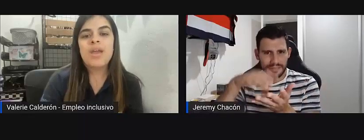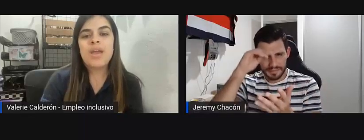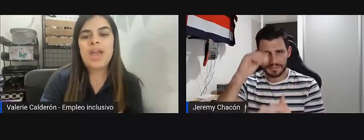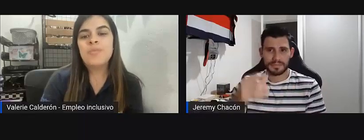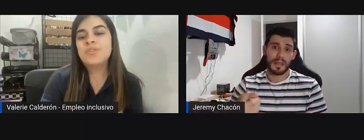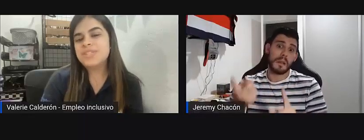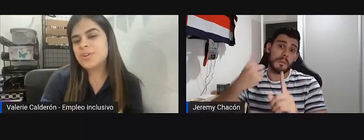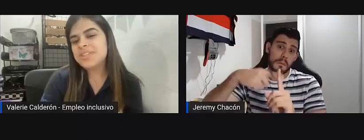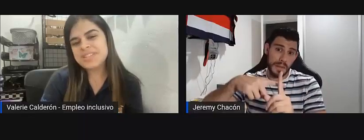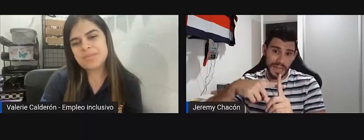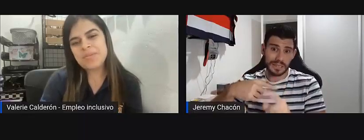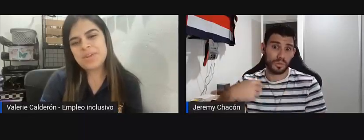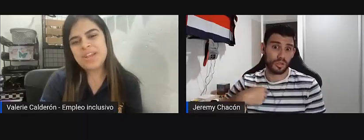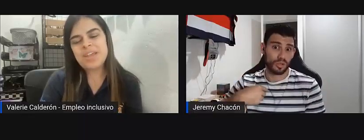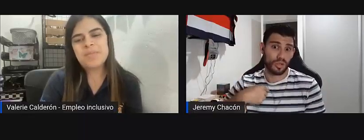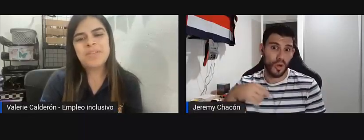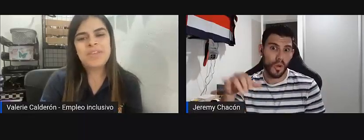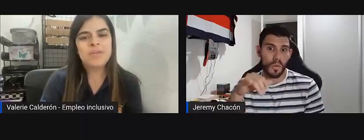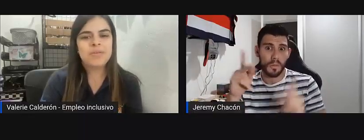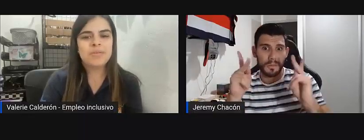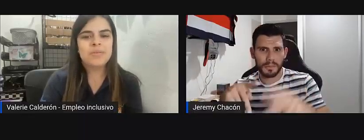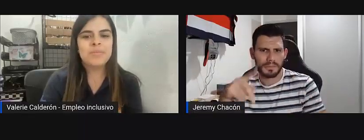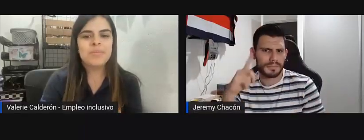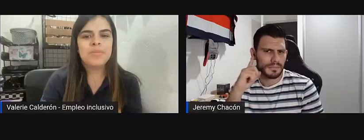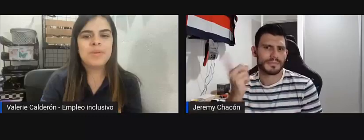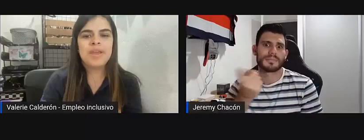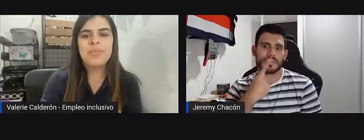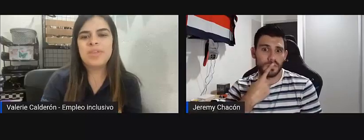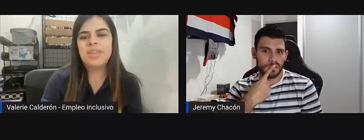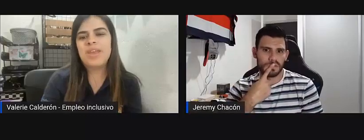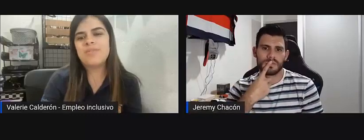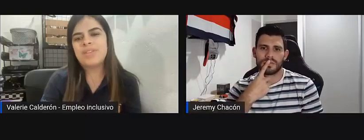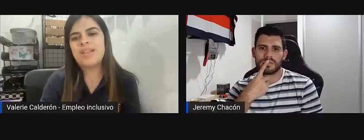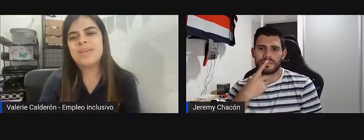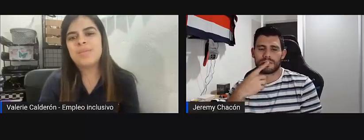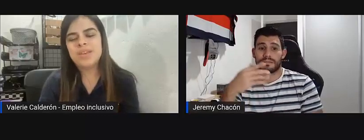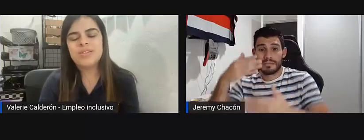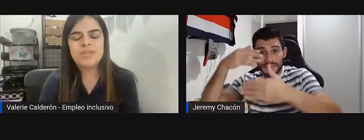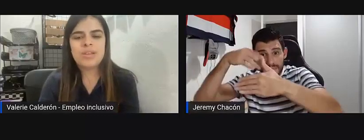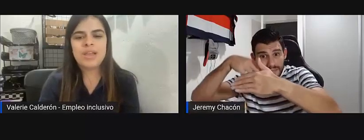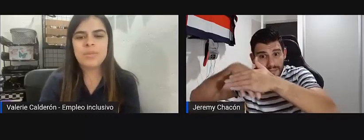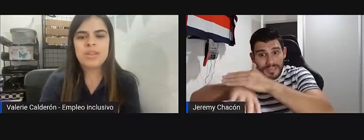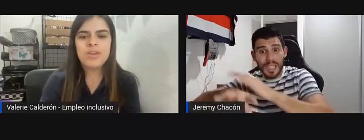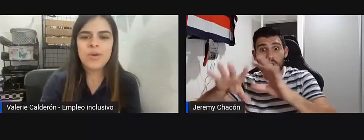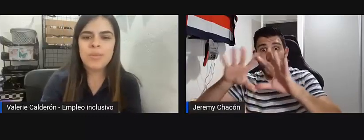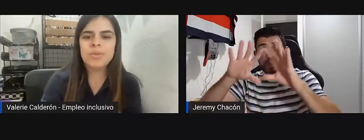hay muchas cosas también verdad que he aprendido verdad porque y al final también he aprendido como